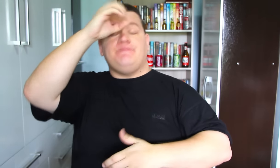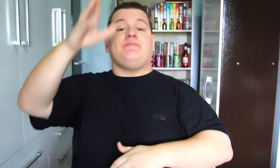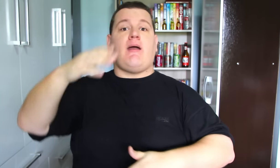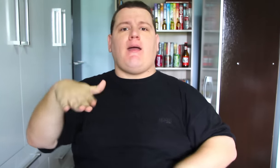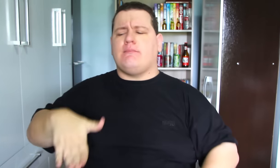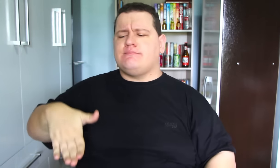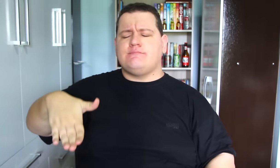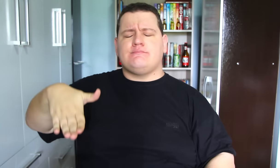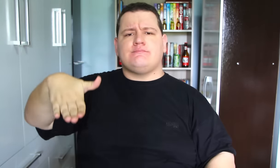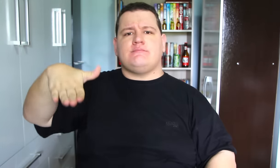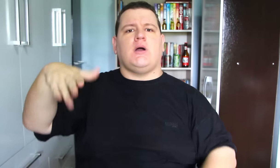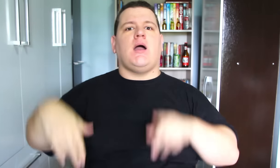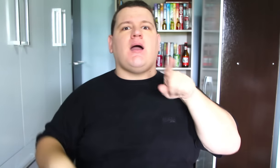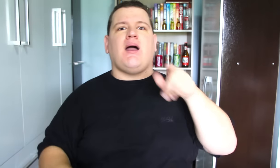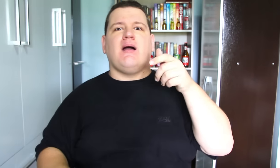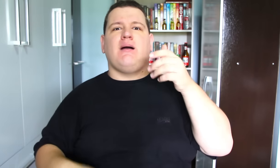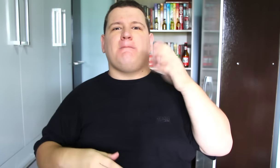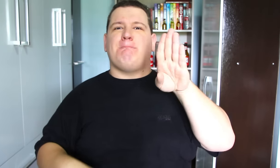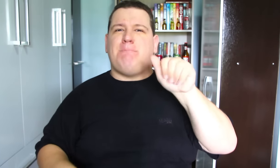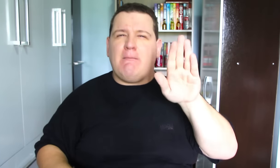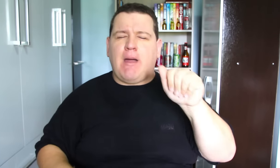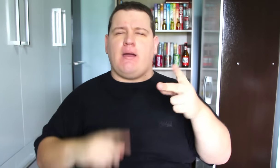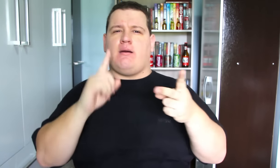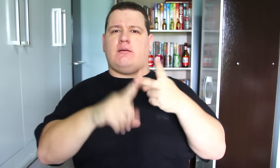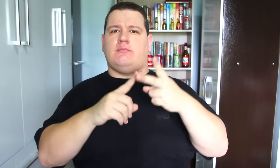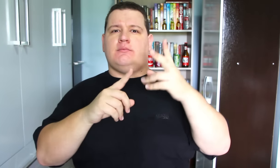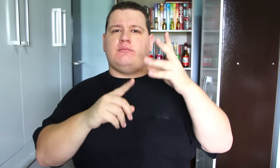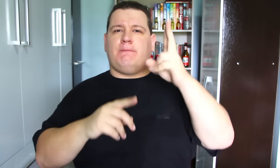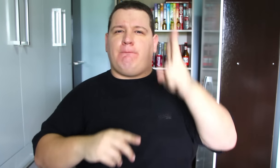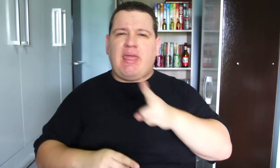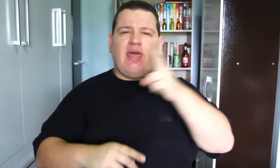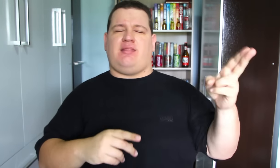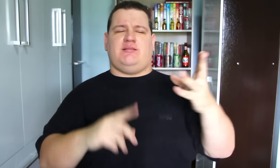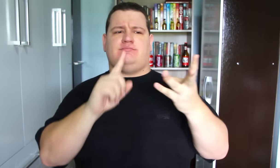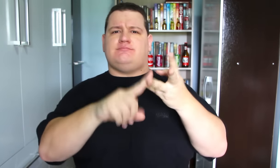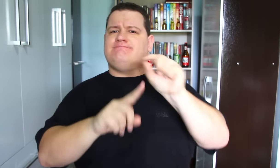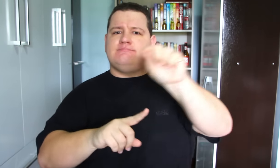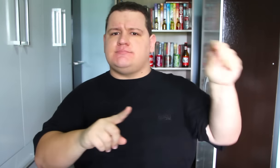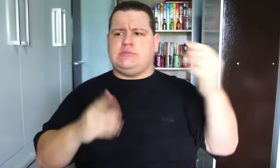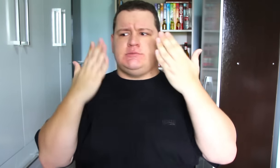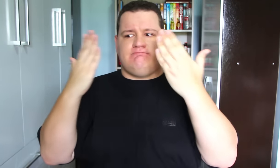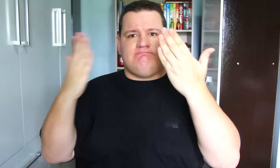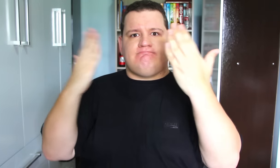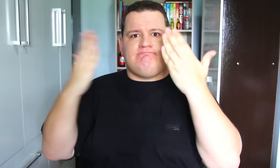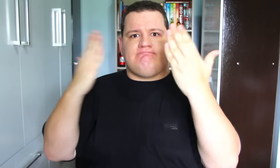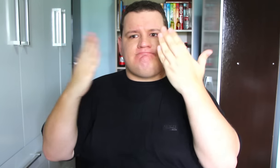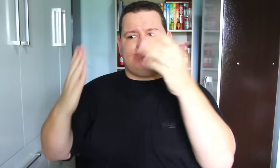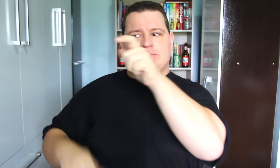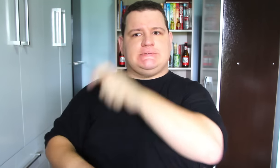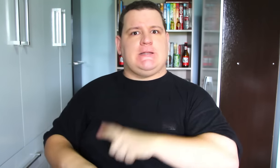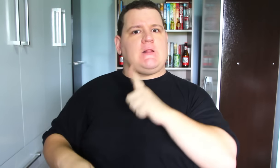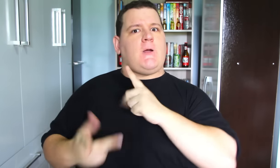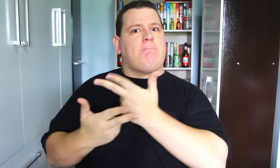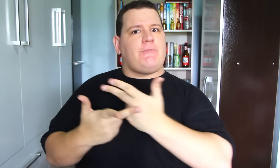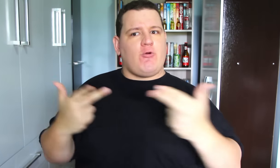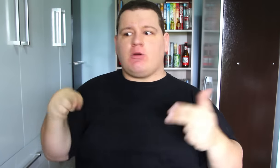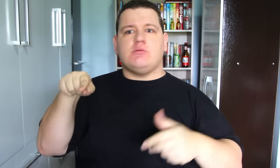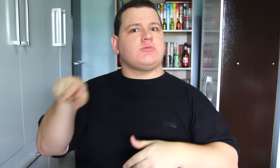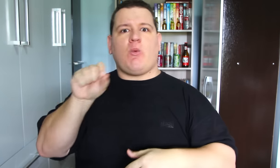Depois disso, a babá, o padre e todos os que desconfiam do garoto